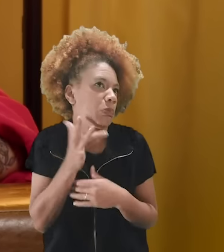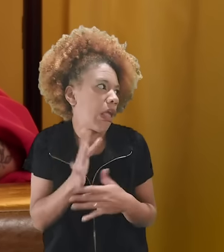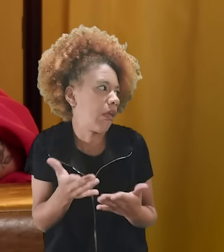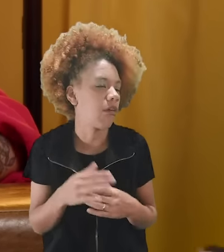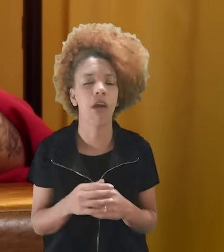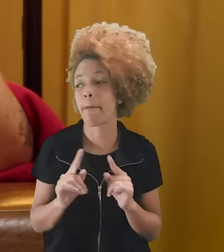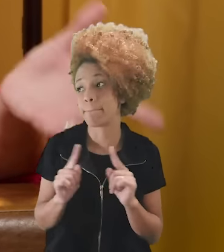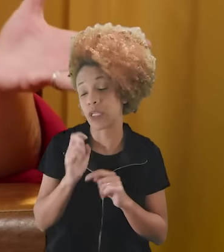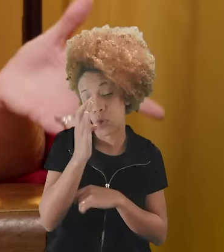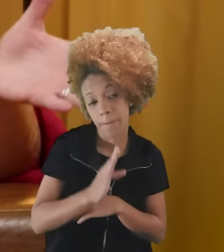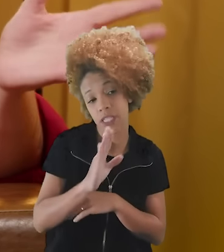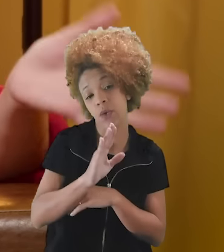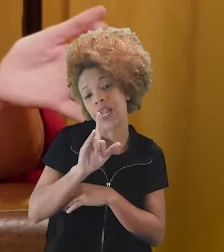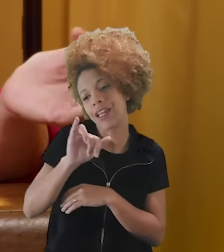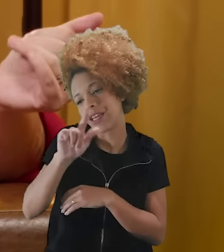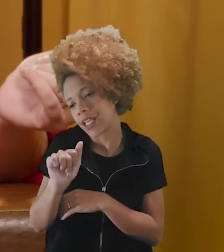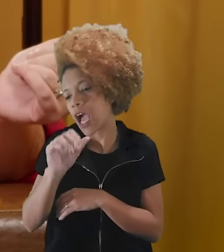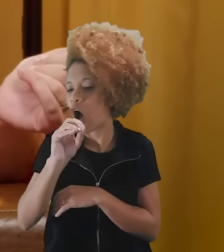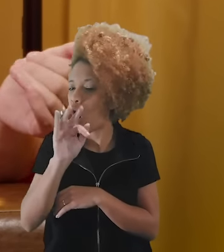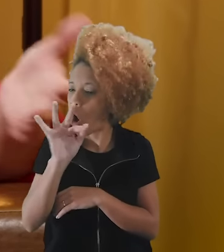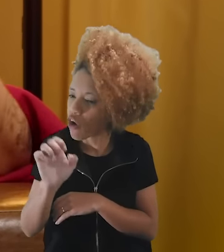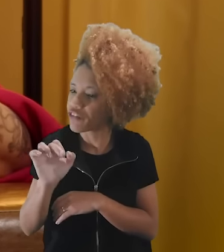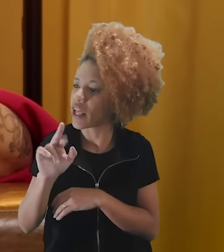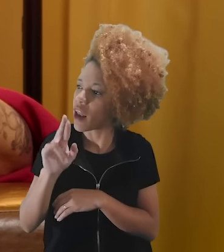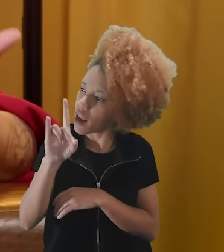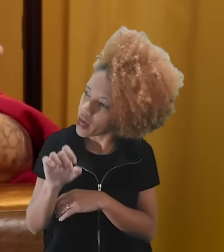o Brasil no Internacional de League of Legends Realmente eu não acompanho tanto tá League of